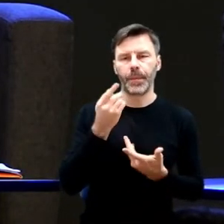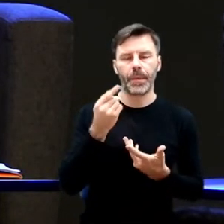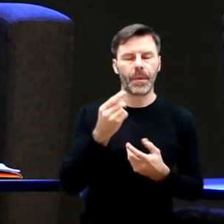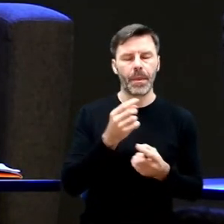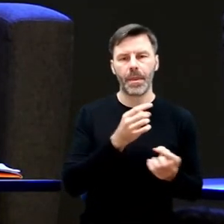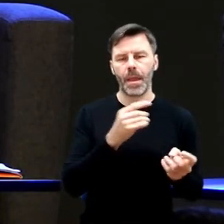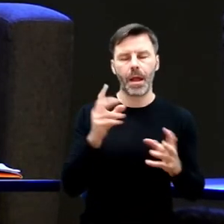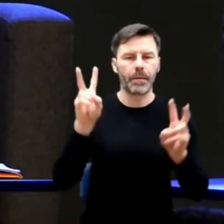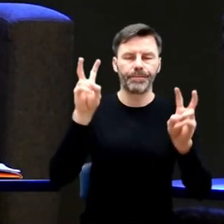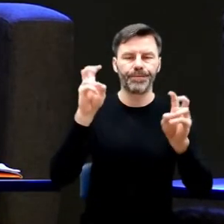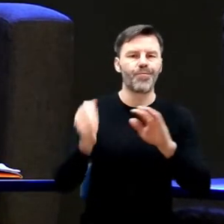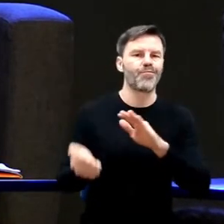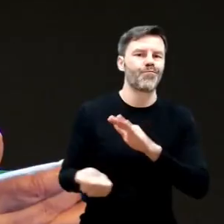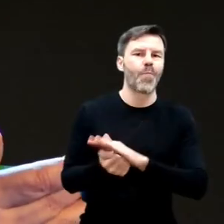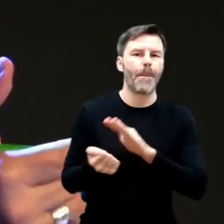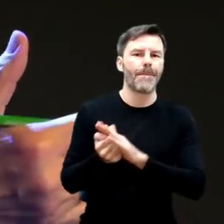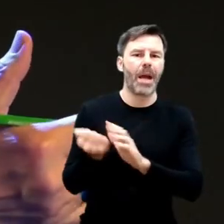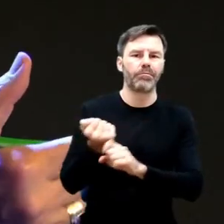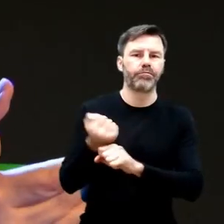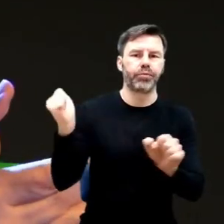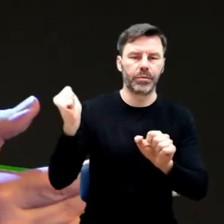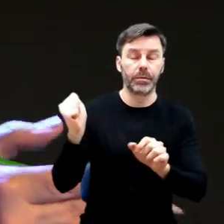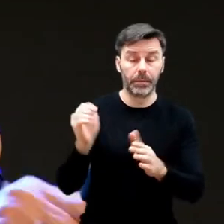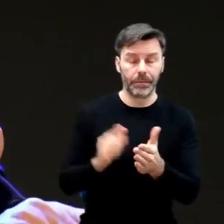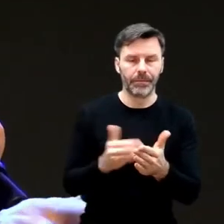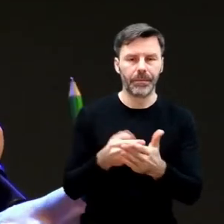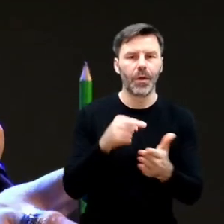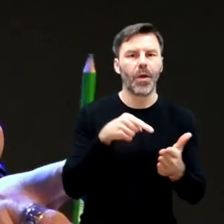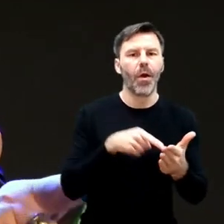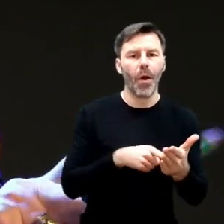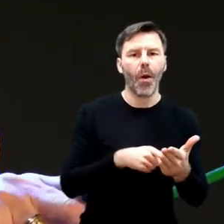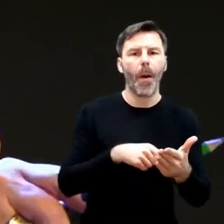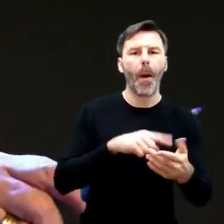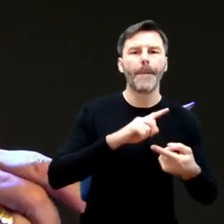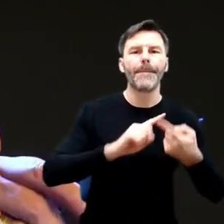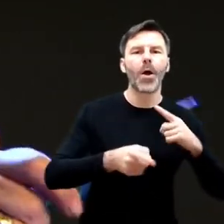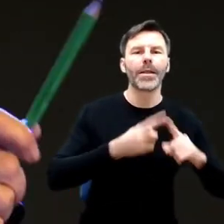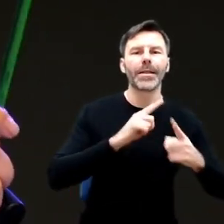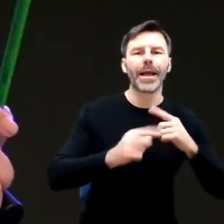typu strategia czy polityka dyskusji wokół podwyżek